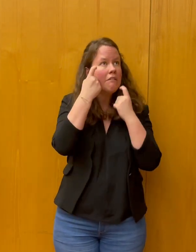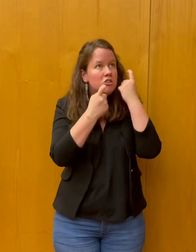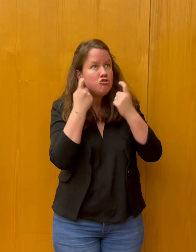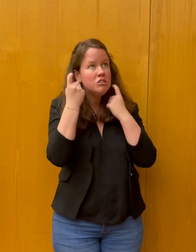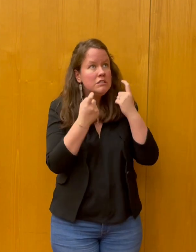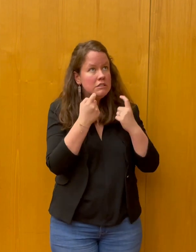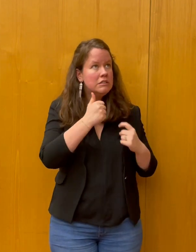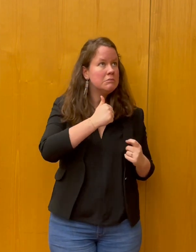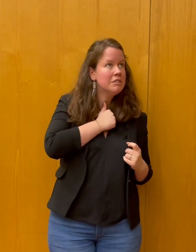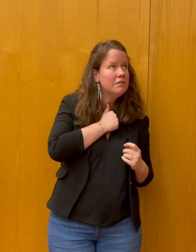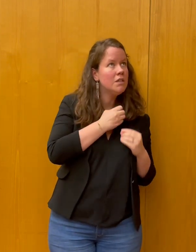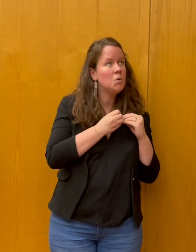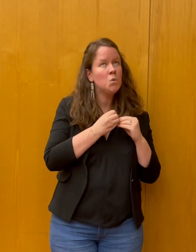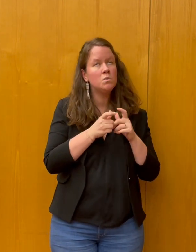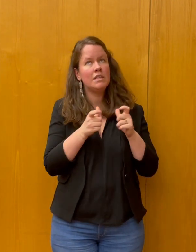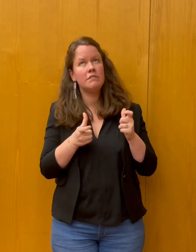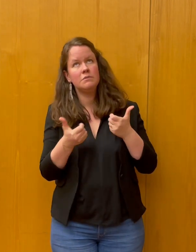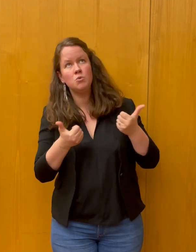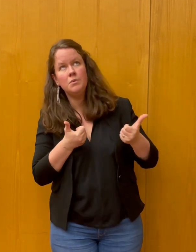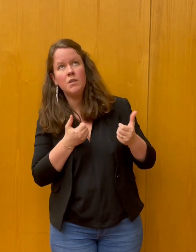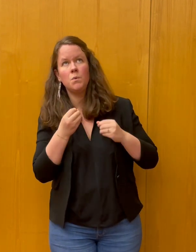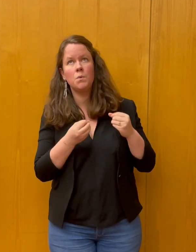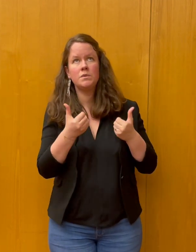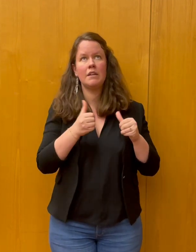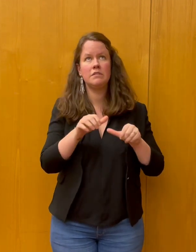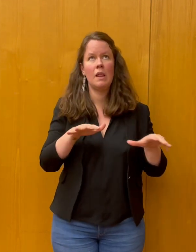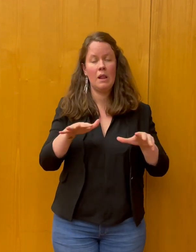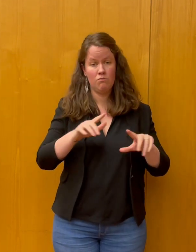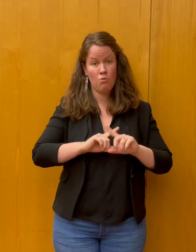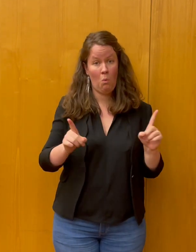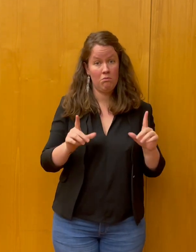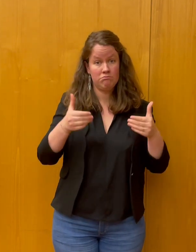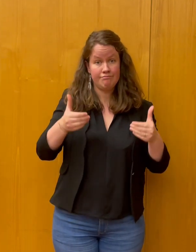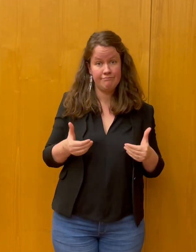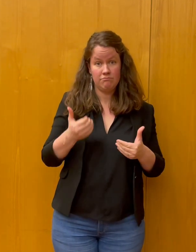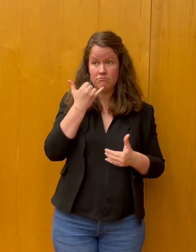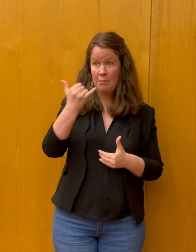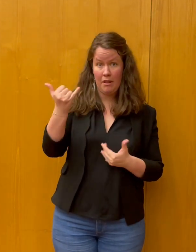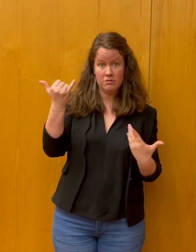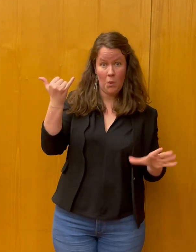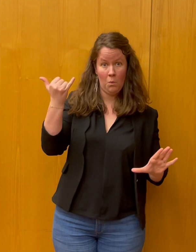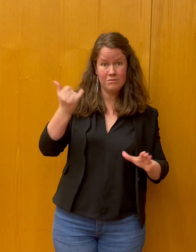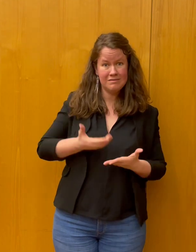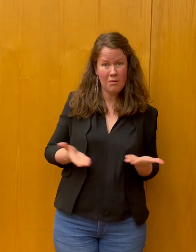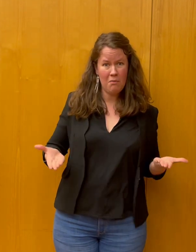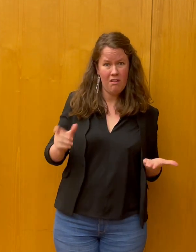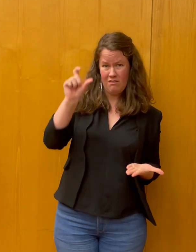vers un service public ou autre. C’est vraiment la simplicité du point de vue de l’utilisateur qui a